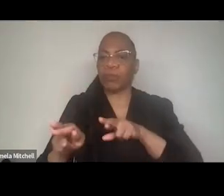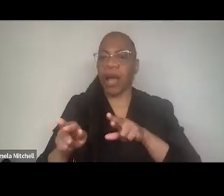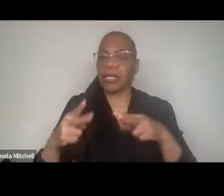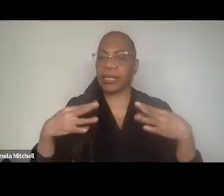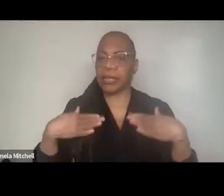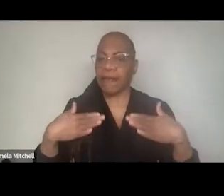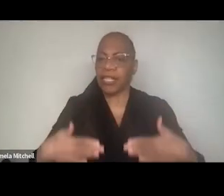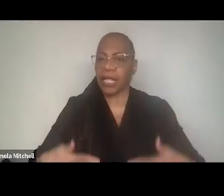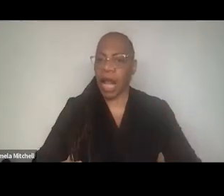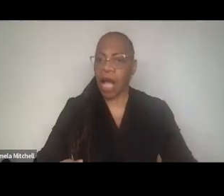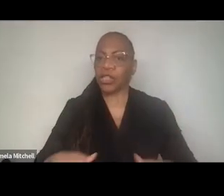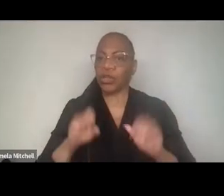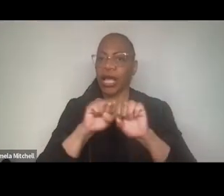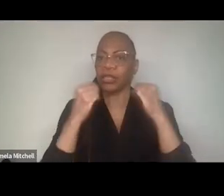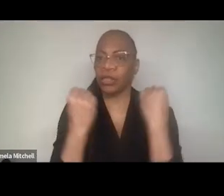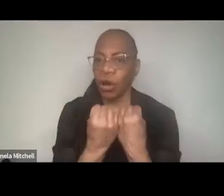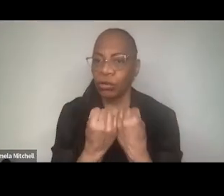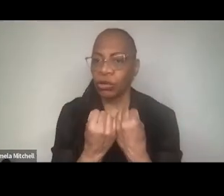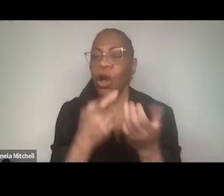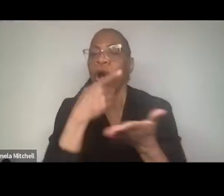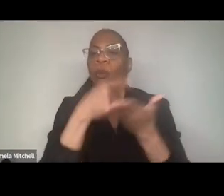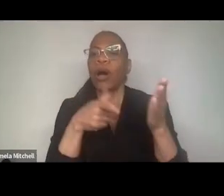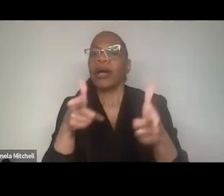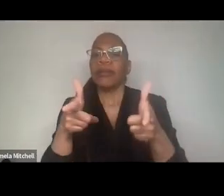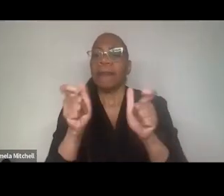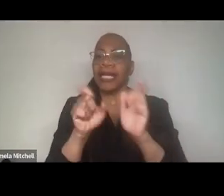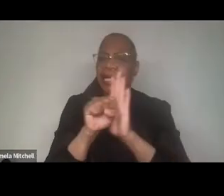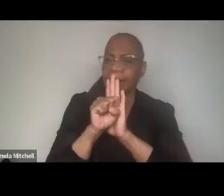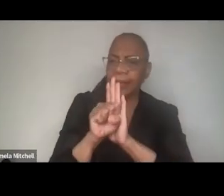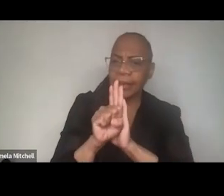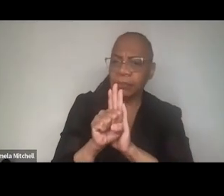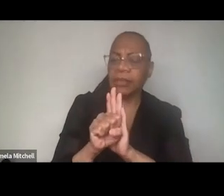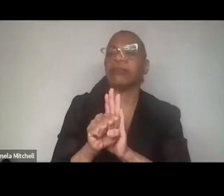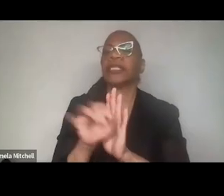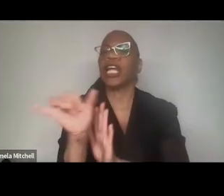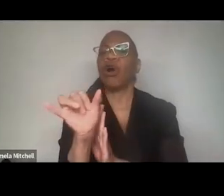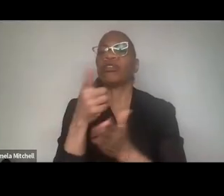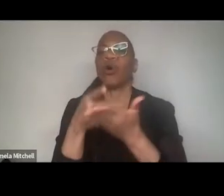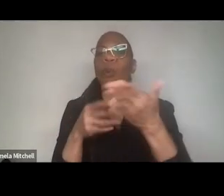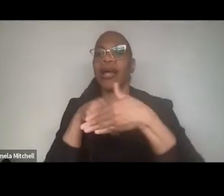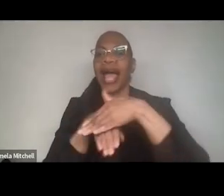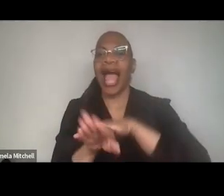Nuevamente, qué tipo de lesión, cuáles son los síntomas inmediatos, qué acceso tienen a la atención,